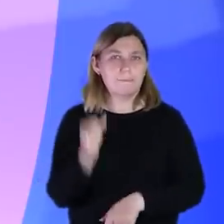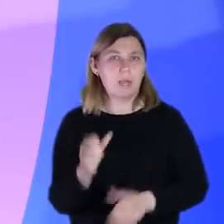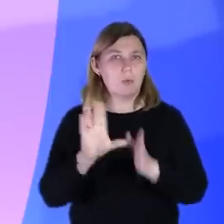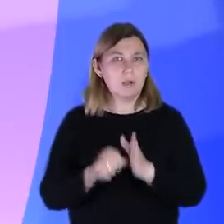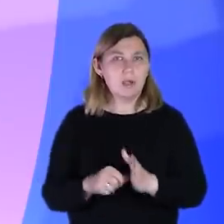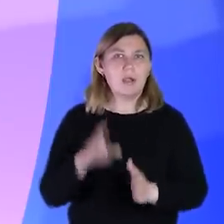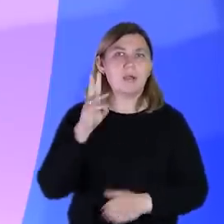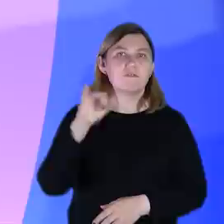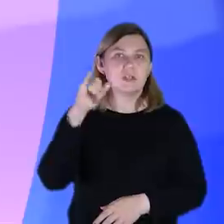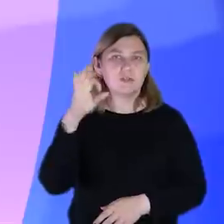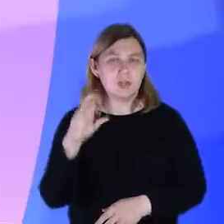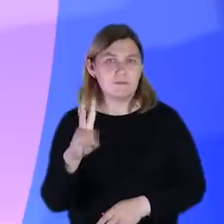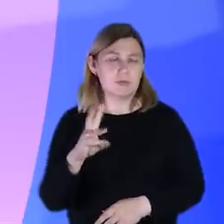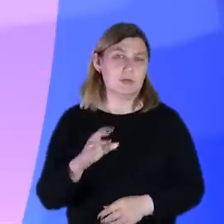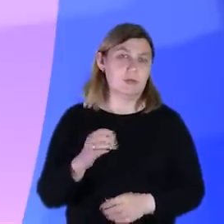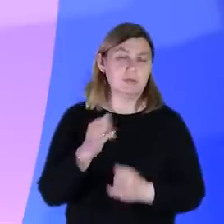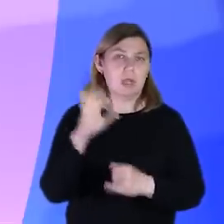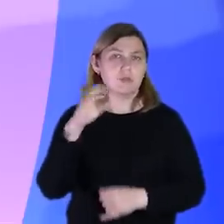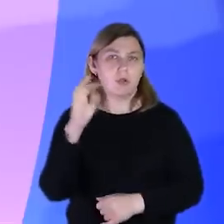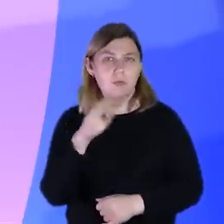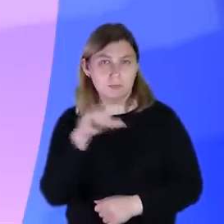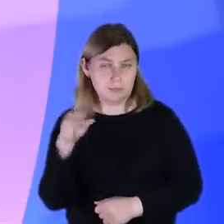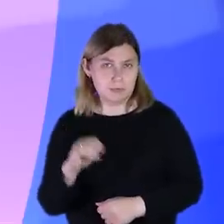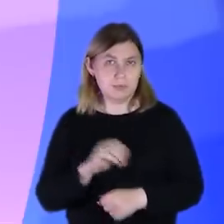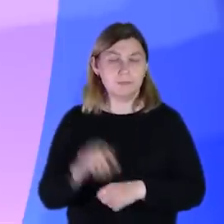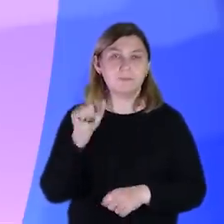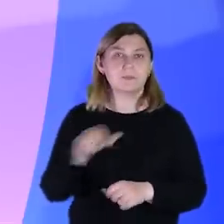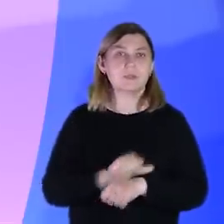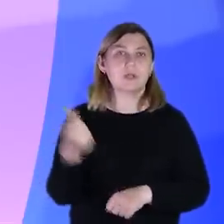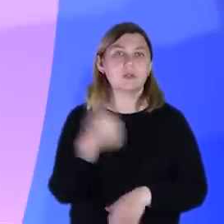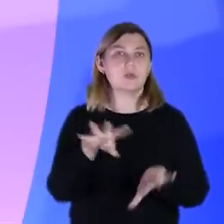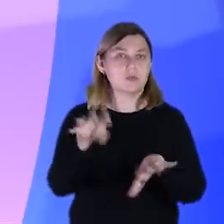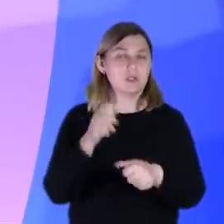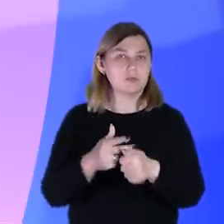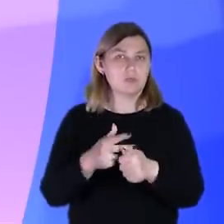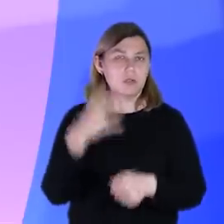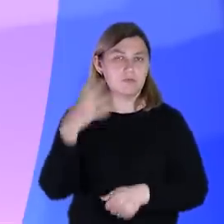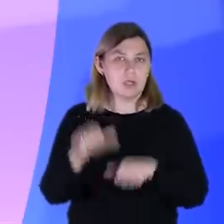takie jak Wiśniew czy Stołpce. Stan tej dywersji 1924 roku zmusił władze